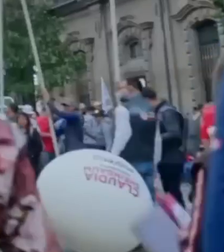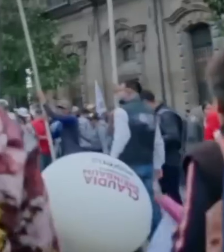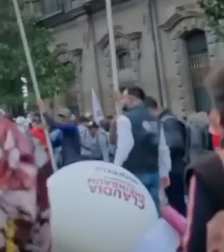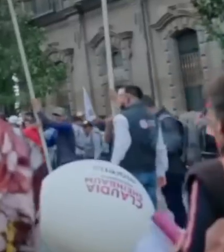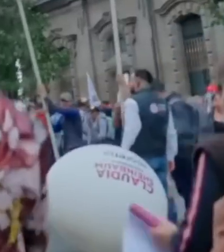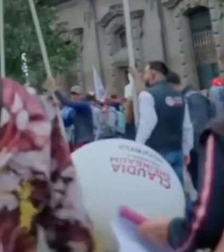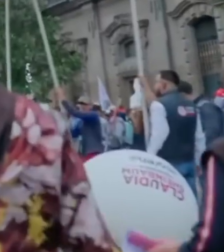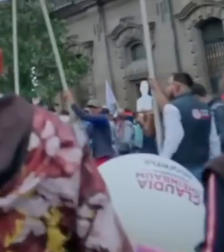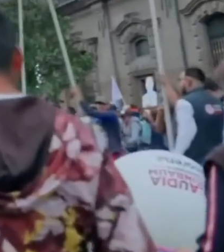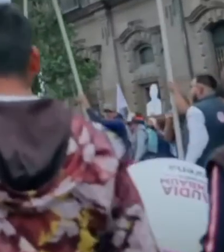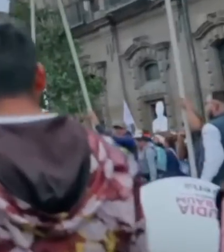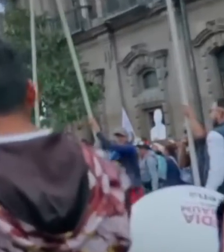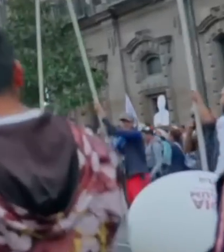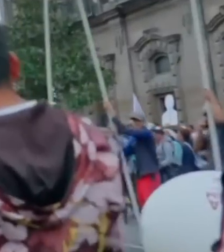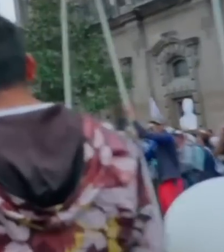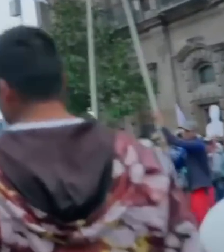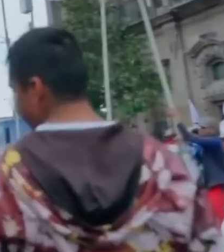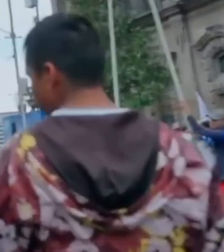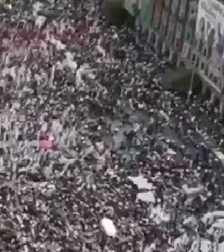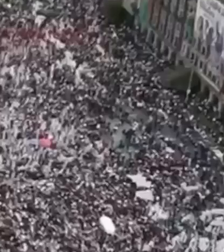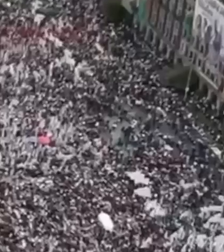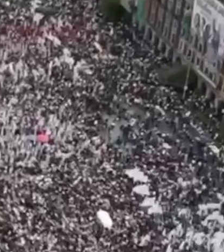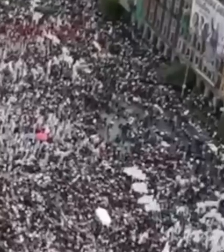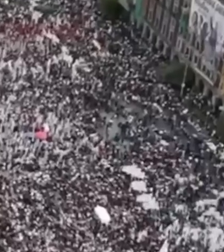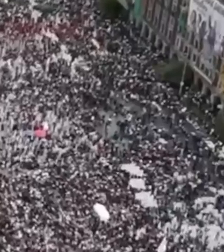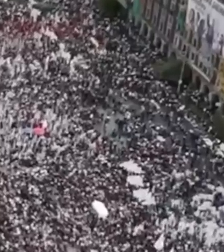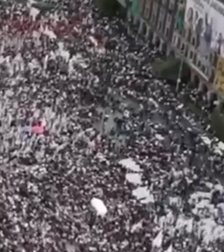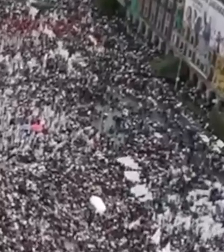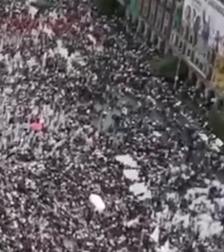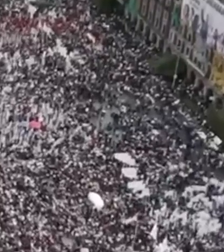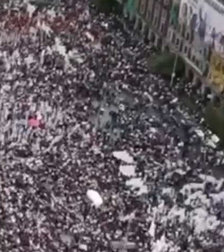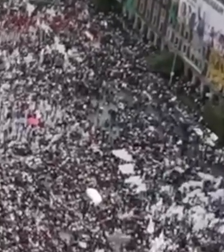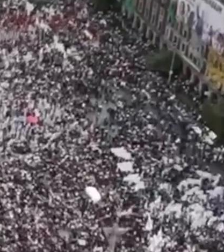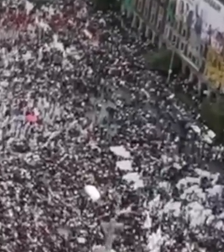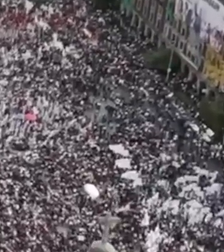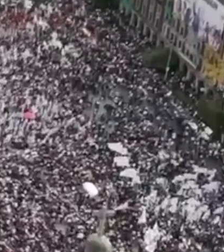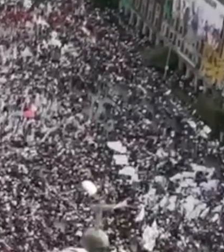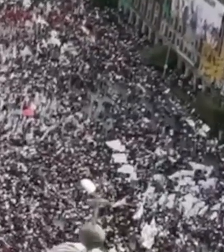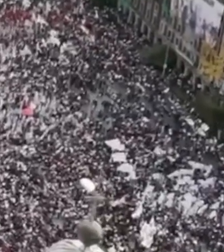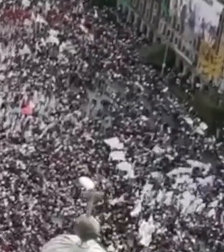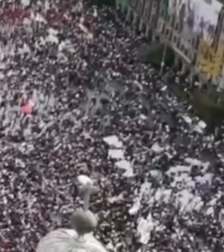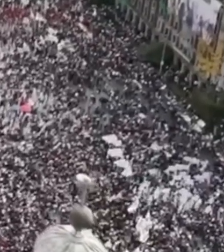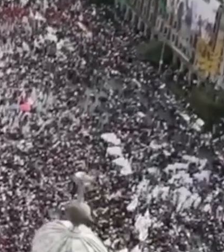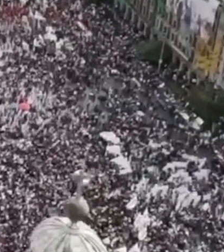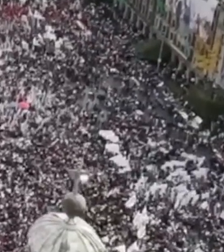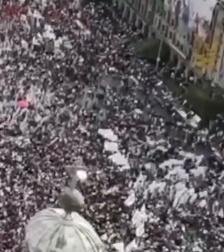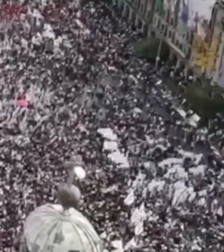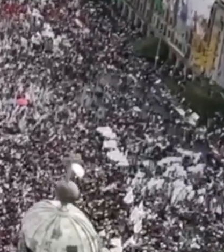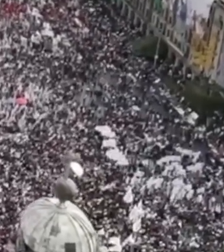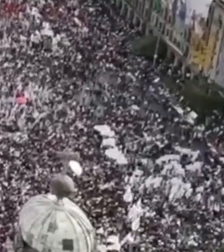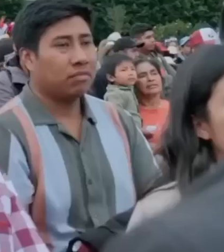movilización en el Zócalo la plaza principal del país este domingo para mostrar músculo y respaldo